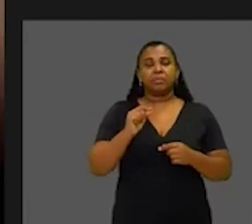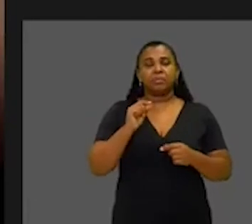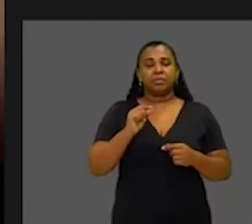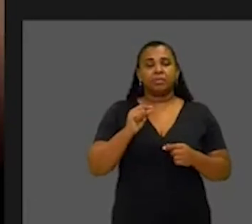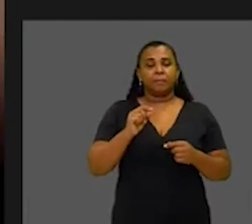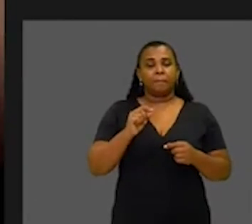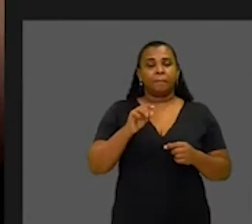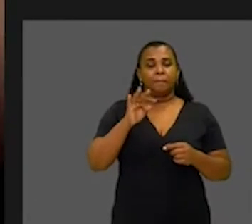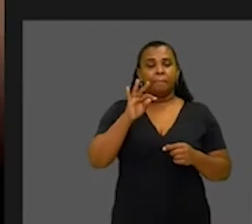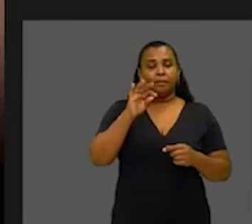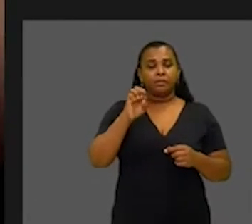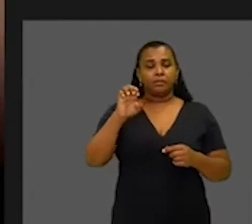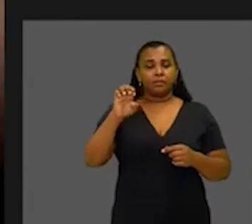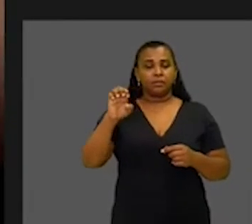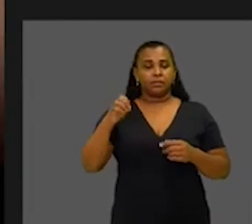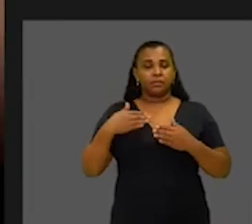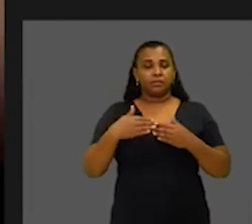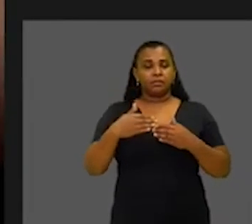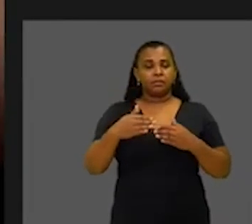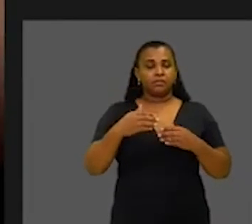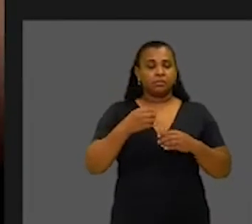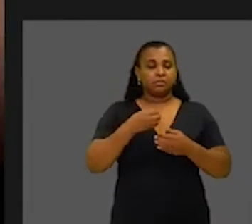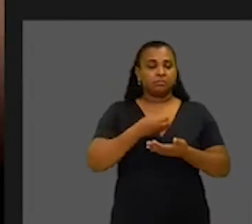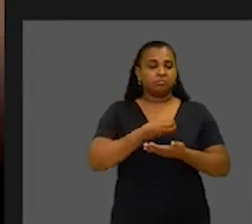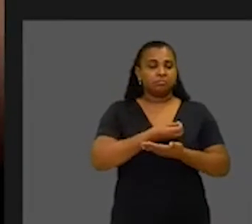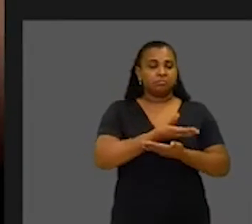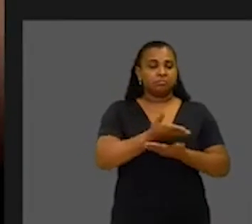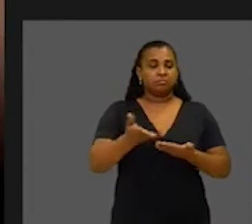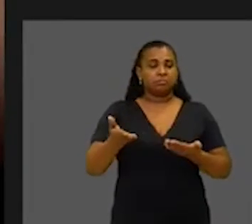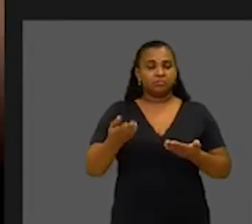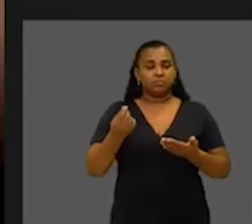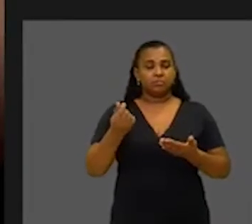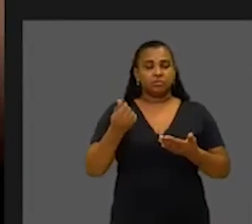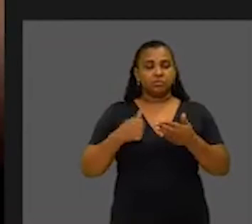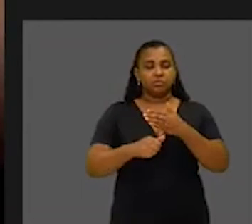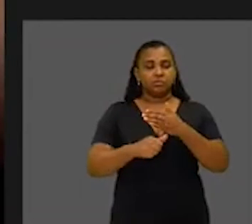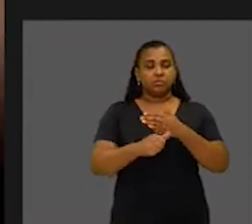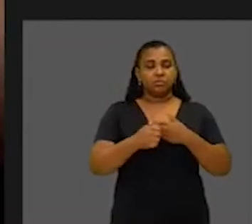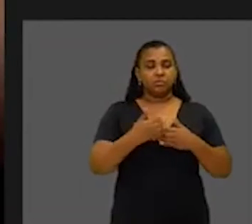diante da maior distribuição desses recursos públicos para mulheres e para pessoas negras